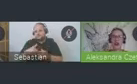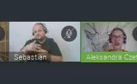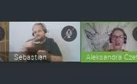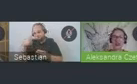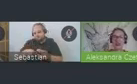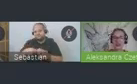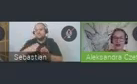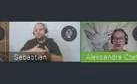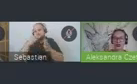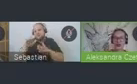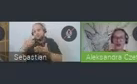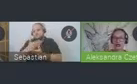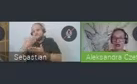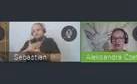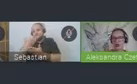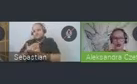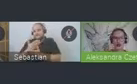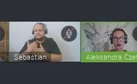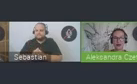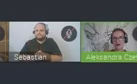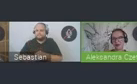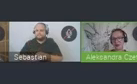a przed nami dużo nowych bibliotecznych przygód.